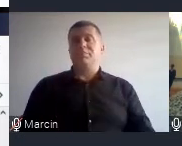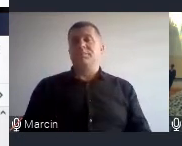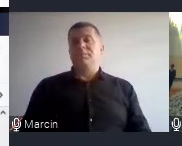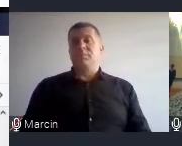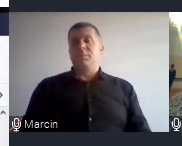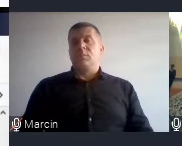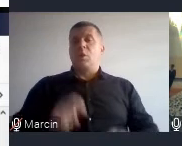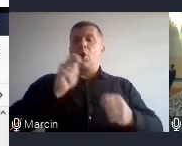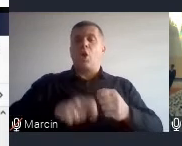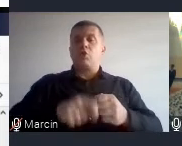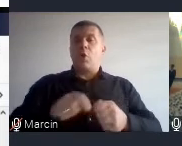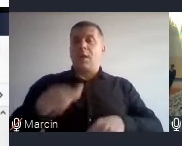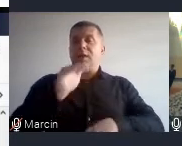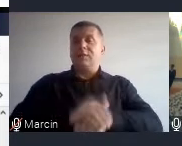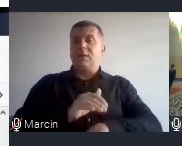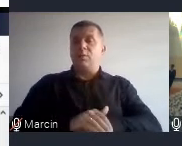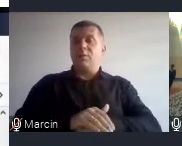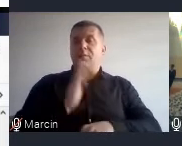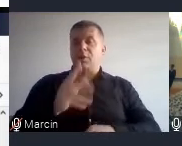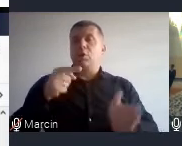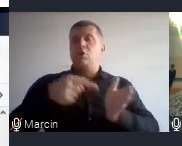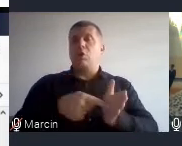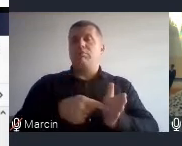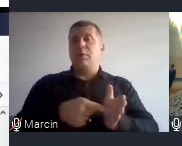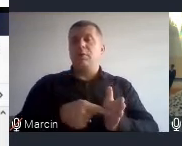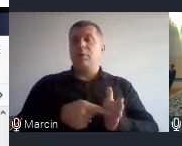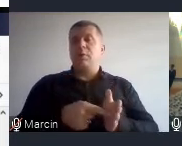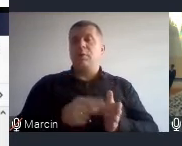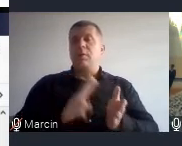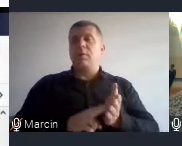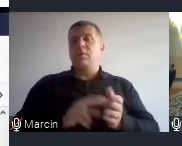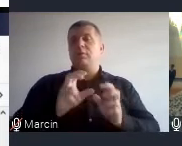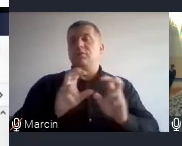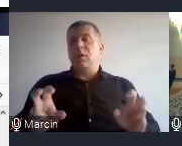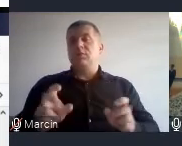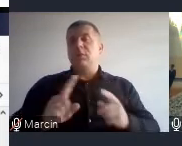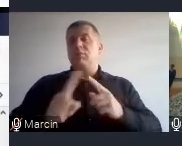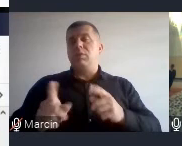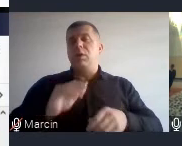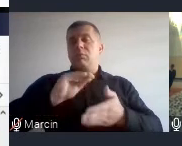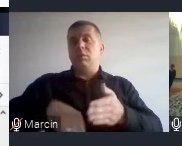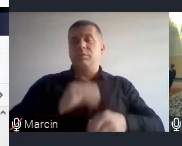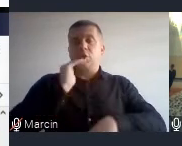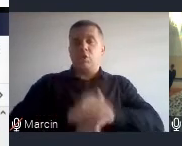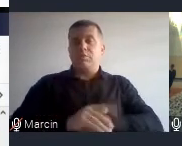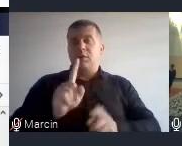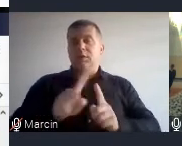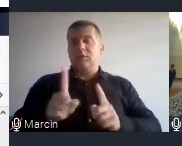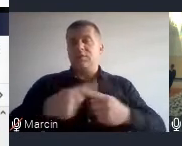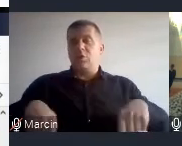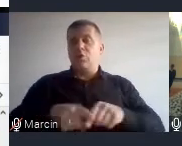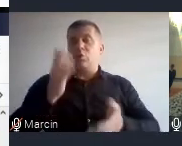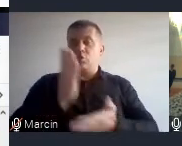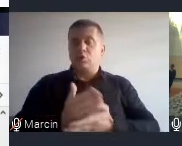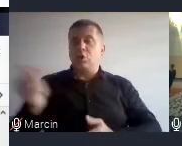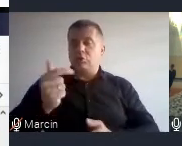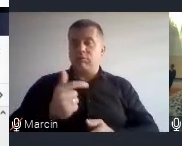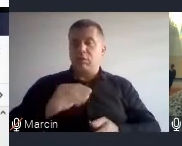Kontrola tych zamówień będzie następowała dopiero na etapie po podpisaniu umowy z wykonawcą, czyli po zaciągnięciu zobowiązania.